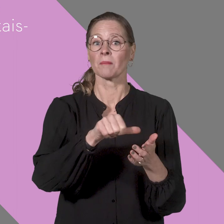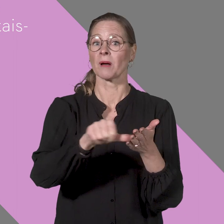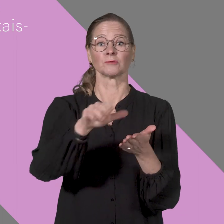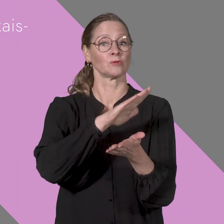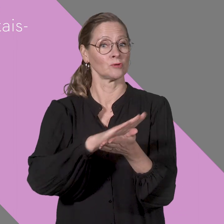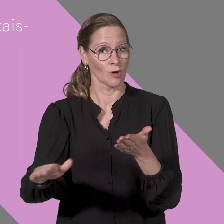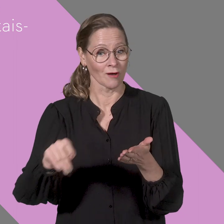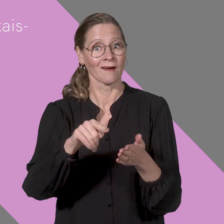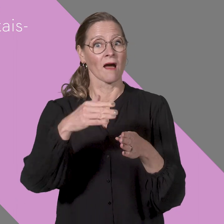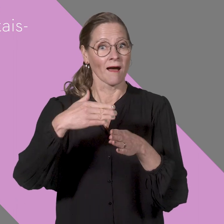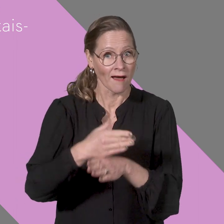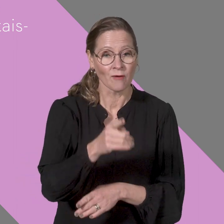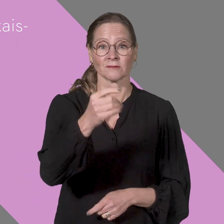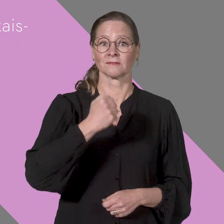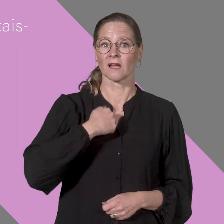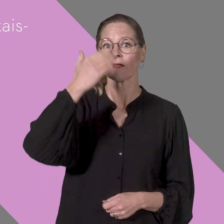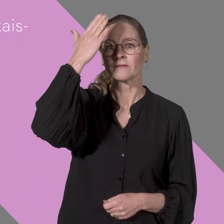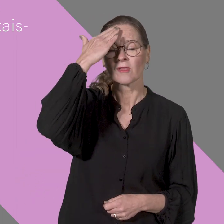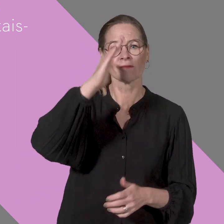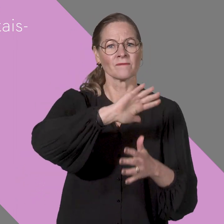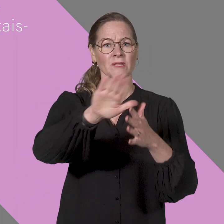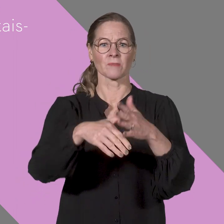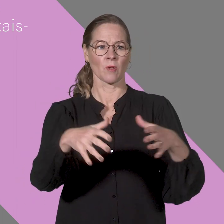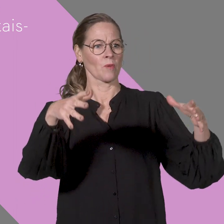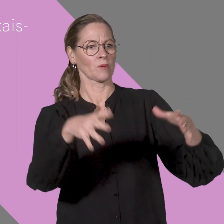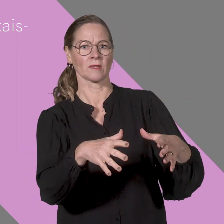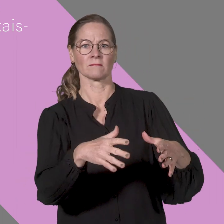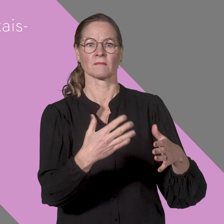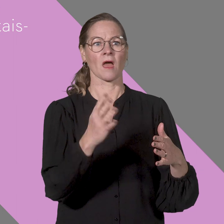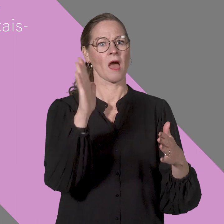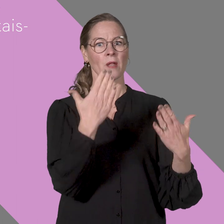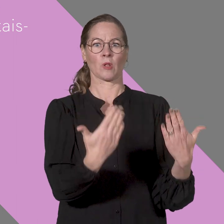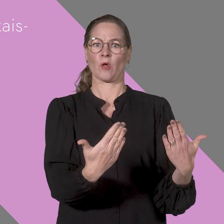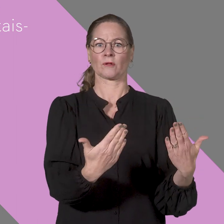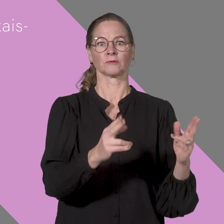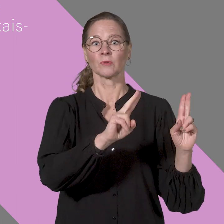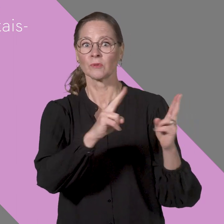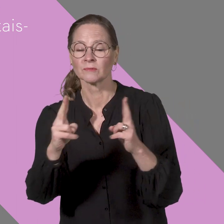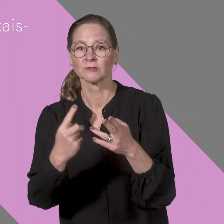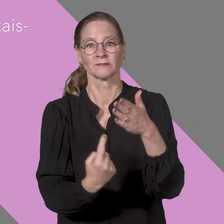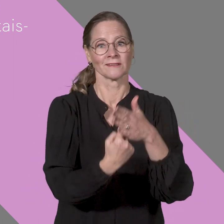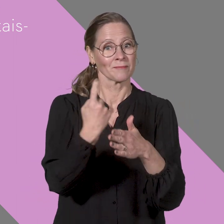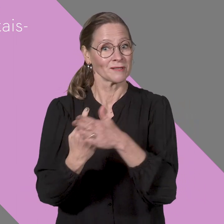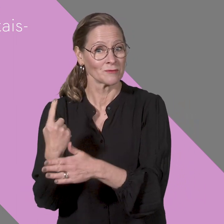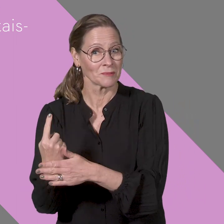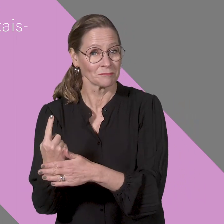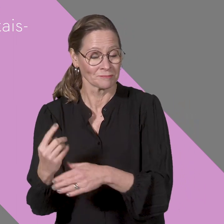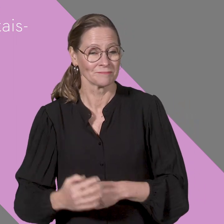jonka kautta saat tiedon viittomakielisen yhteisön ajankohtaisista uutisista - ja tapahtumista.